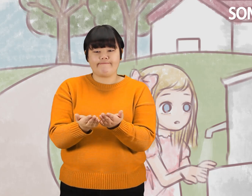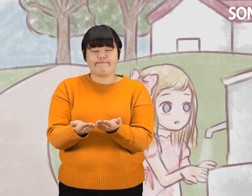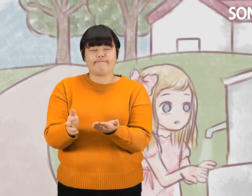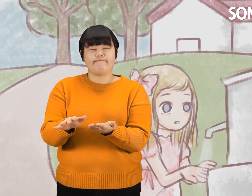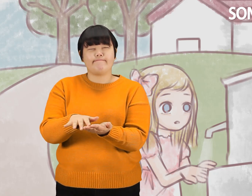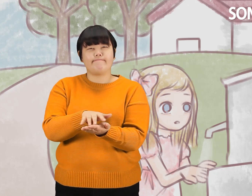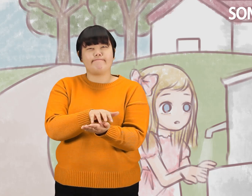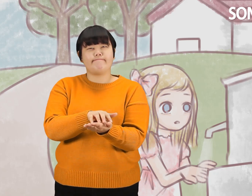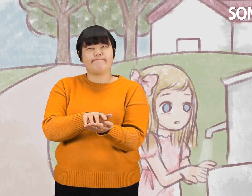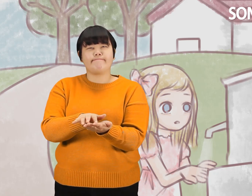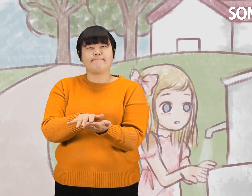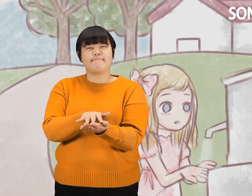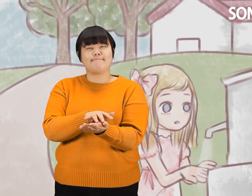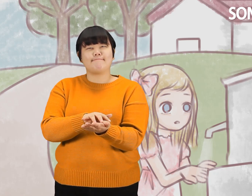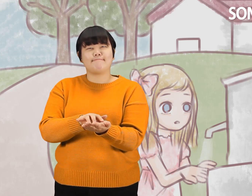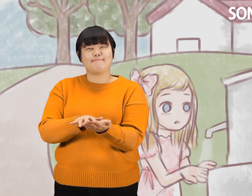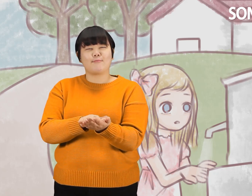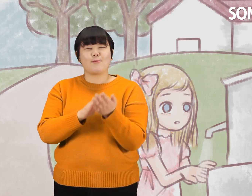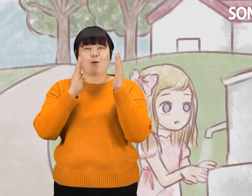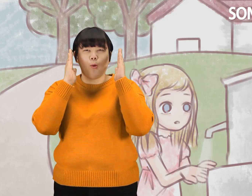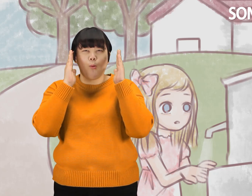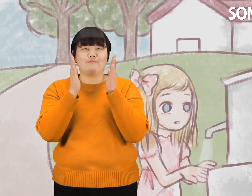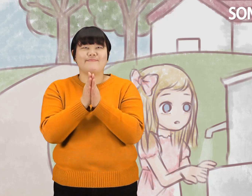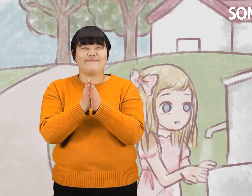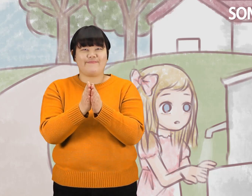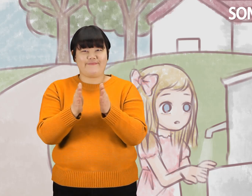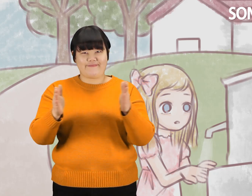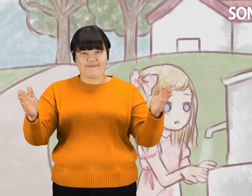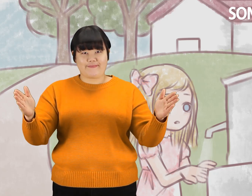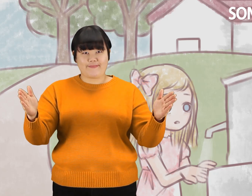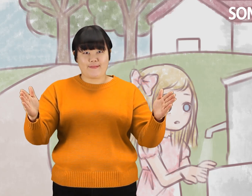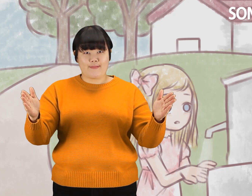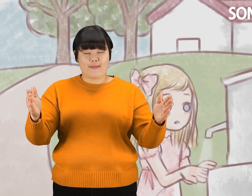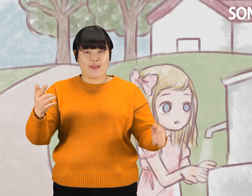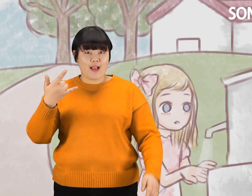言葉を学んだヘレンは、今回は点字読みの勉強を始めました。